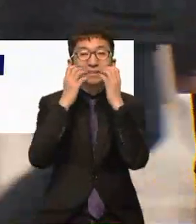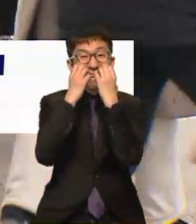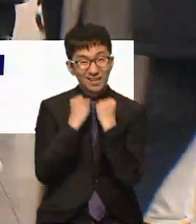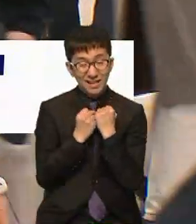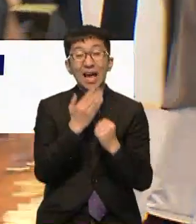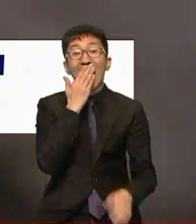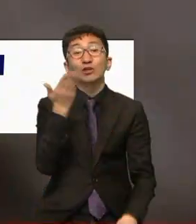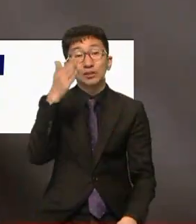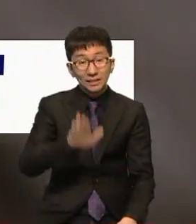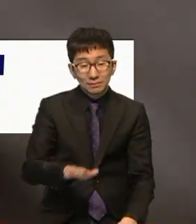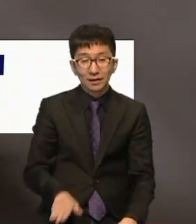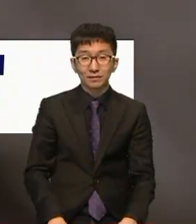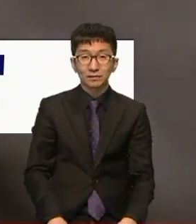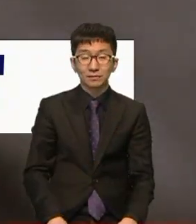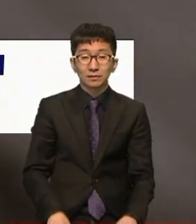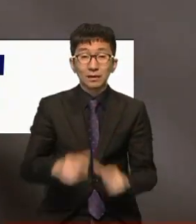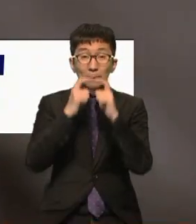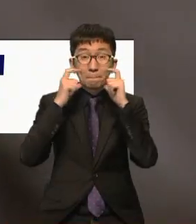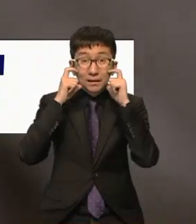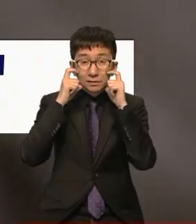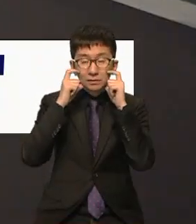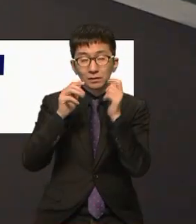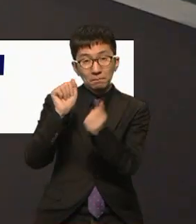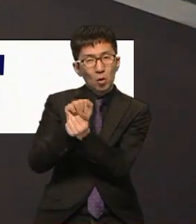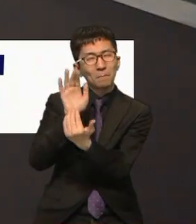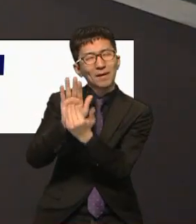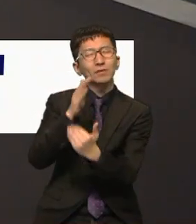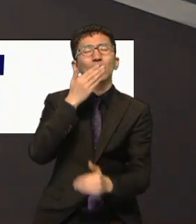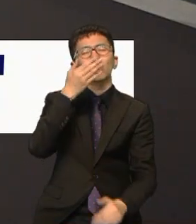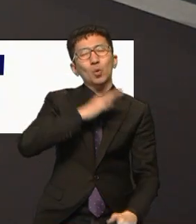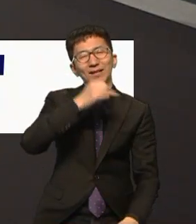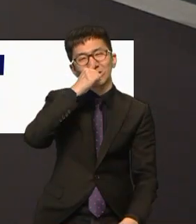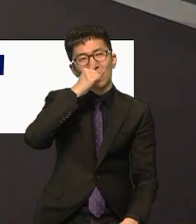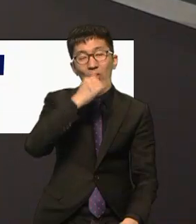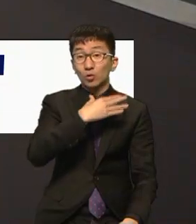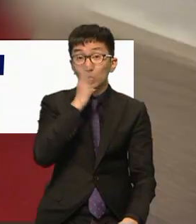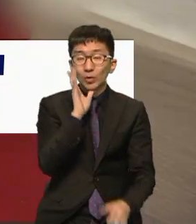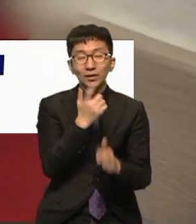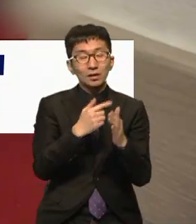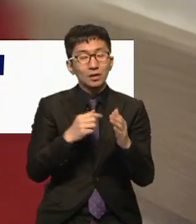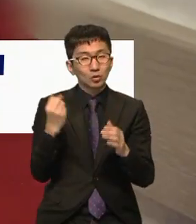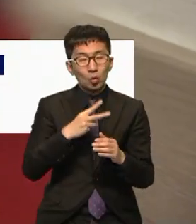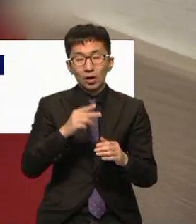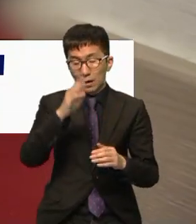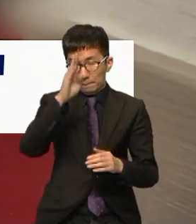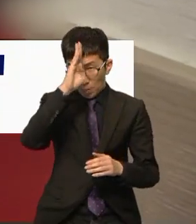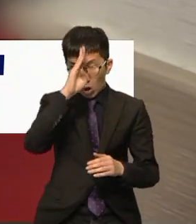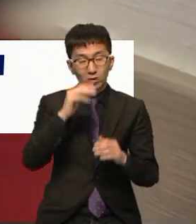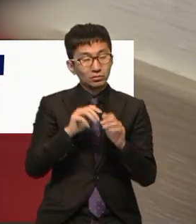(기자) 일상생활에서의 마스크 착용은 해제되더라도 마스크의 감염 예방 효과는 명확한 만큼 고위험군 보호를 위해 의료기관 등 일부 장소에서의 마스크 의무